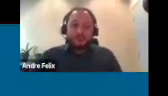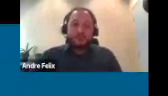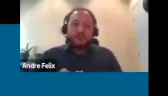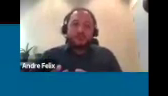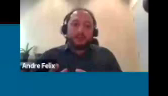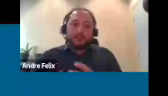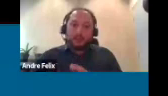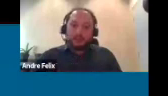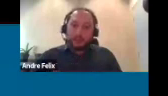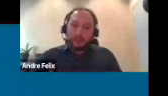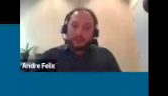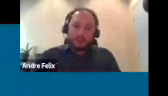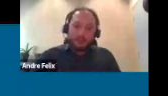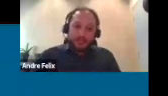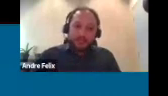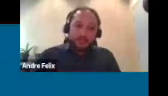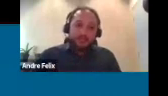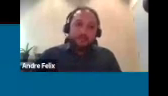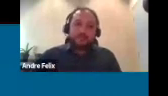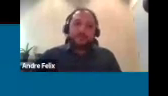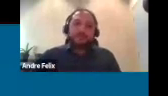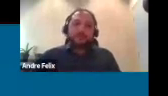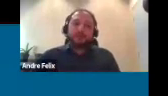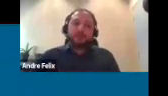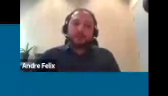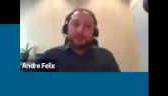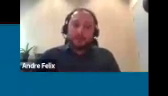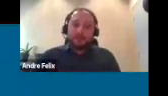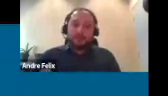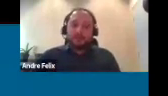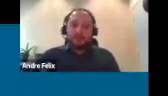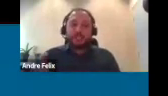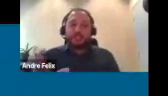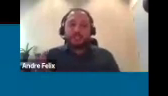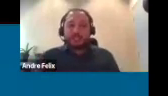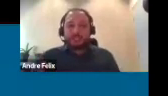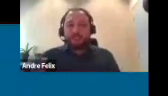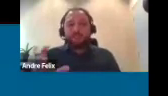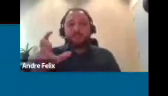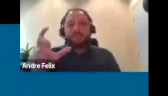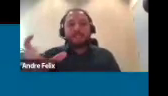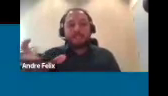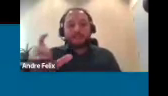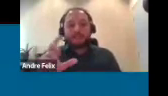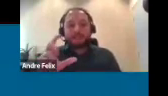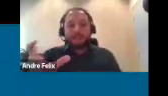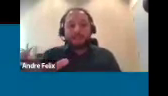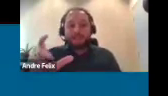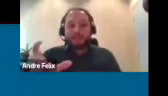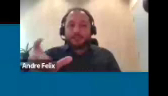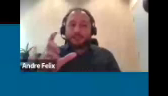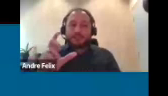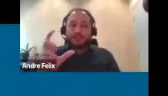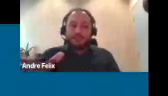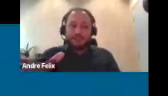den Sie online nutzen können, um zu überprüfen, ob die von Ihnen verwendeten